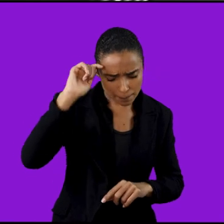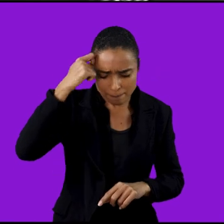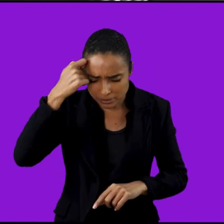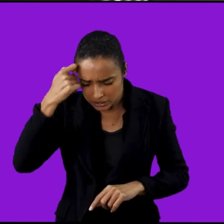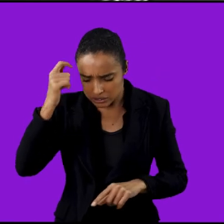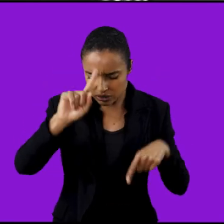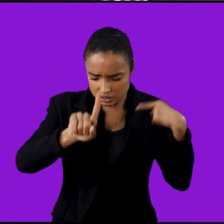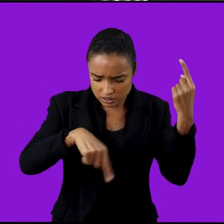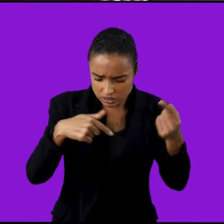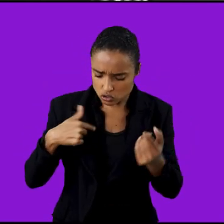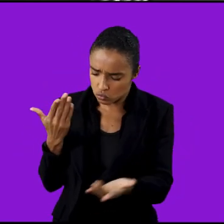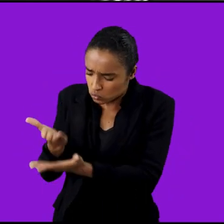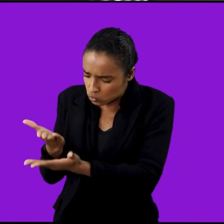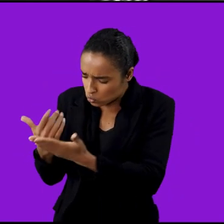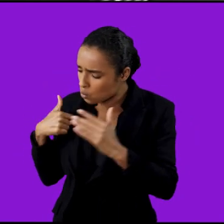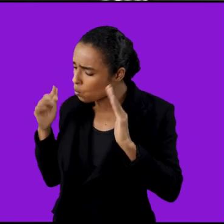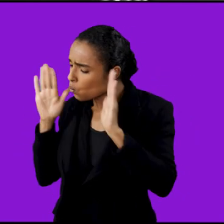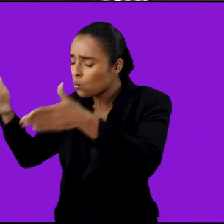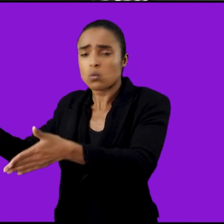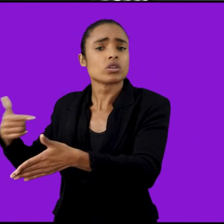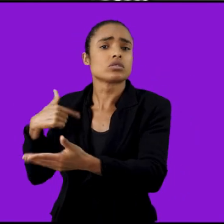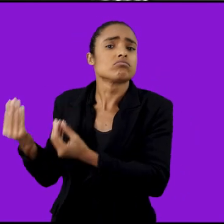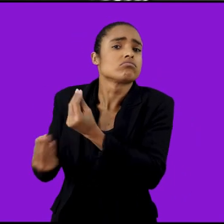Preta… como é que do ponto de vista do estudo eu posso entender aquilo que eu faço?